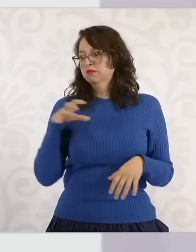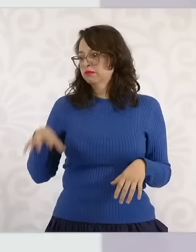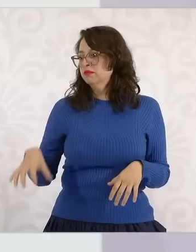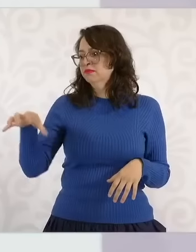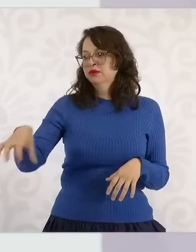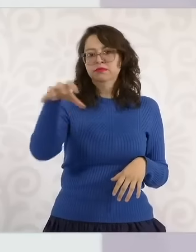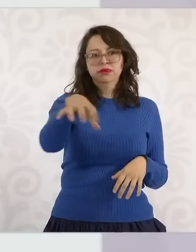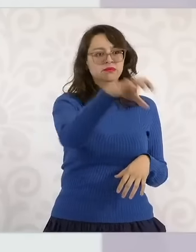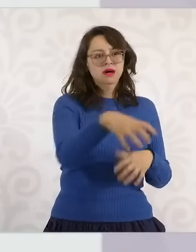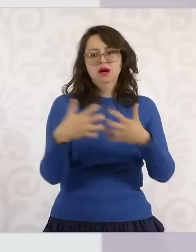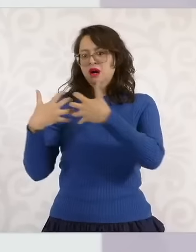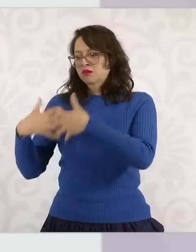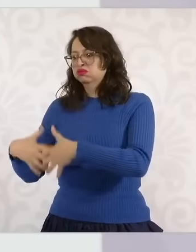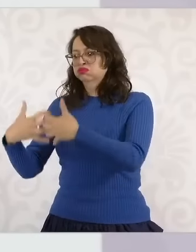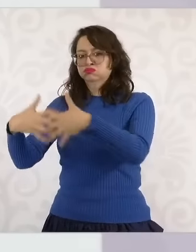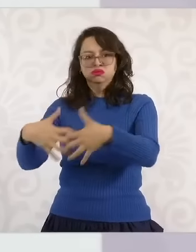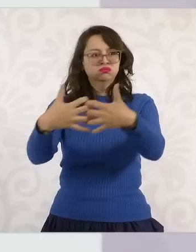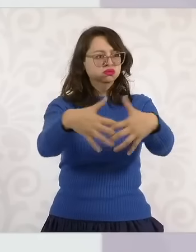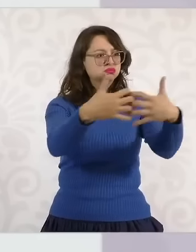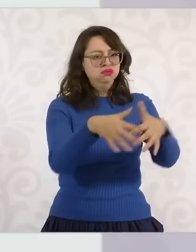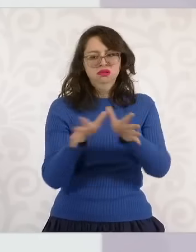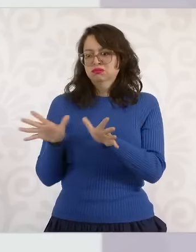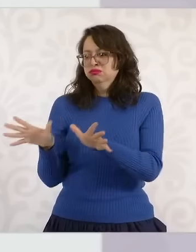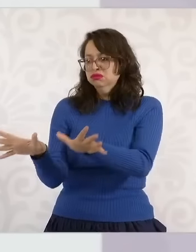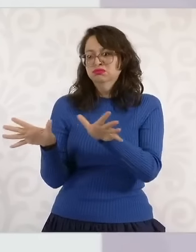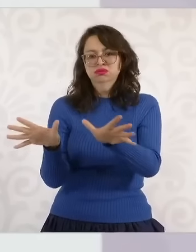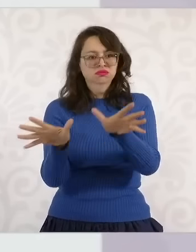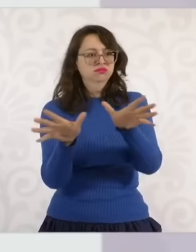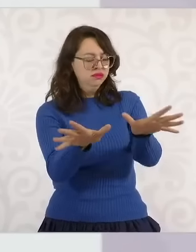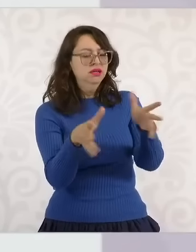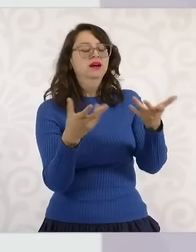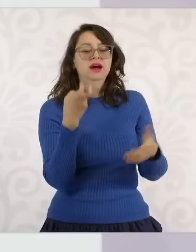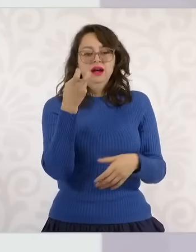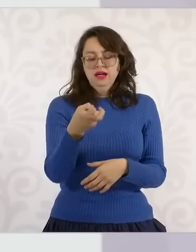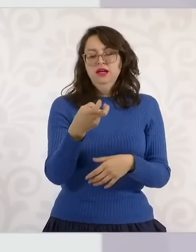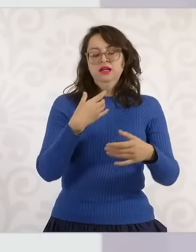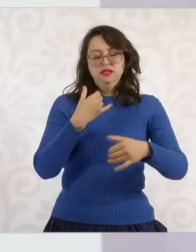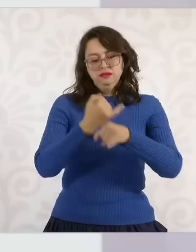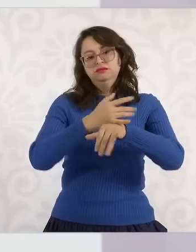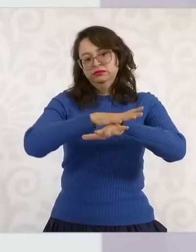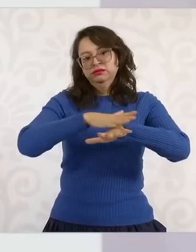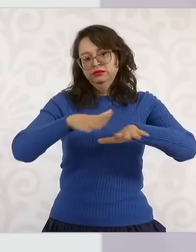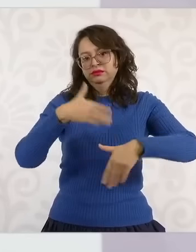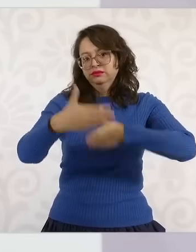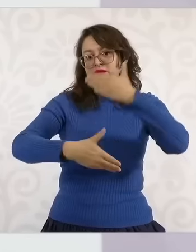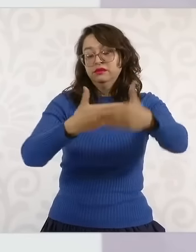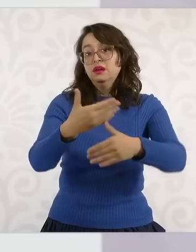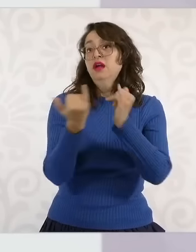y ya iremos informando también pues de estos de estos diálogos que se tiene con todos los países,